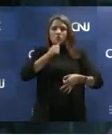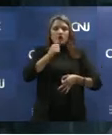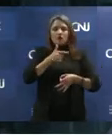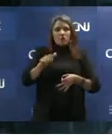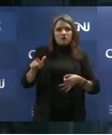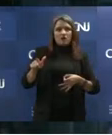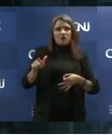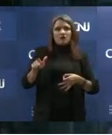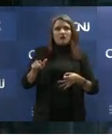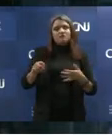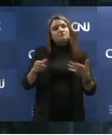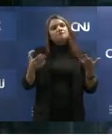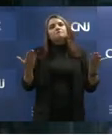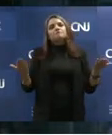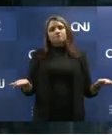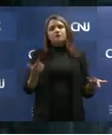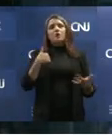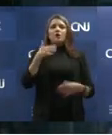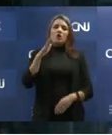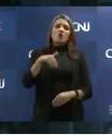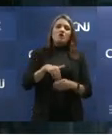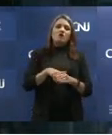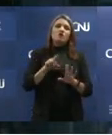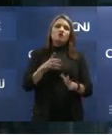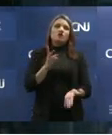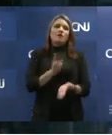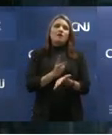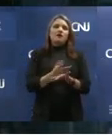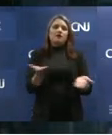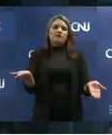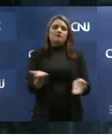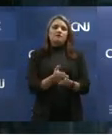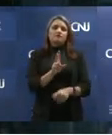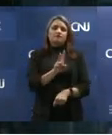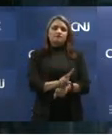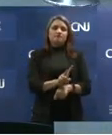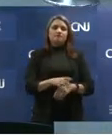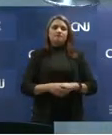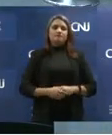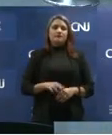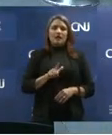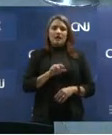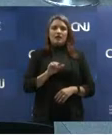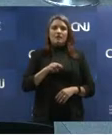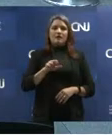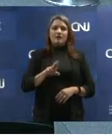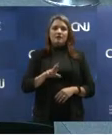Eu voto tão somente pela ratificação da liminar, presidente. Então o procedimento de controle administrativo 2853,